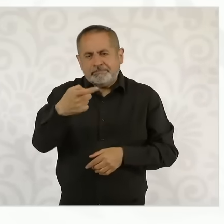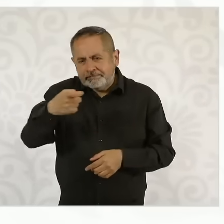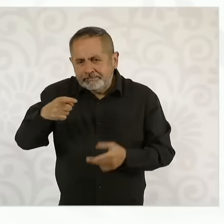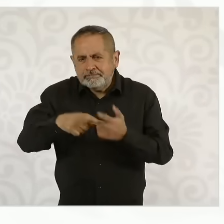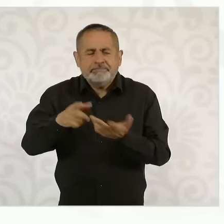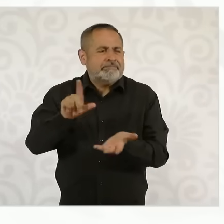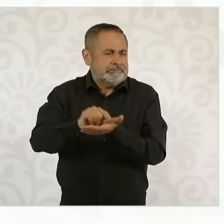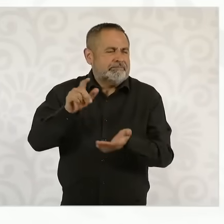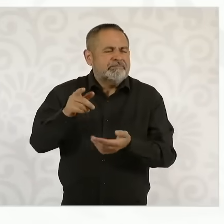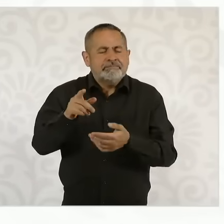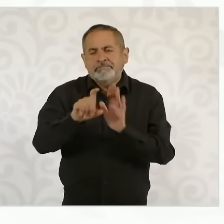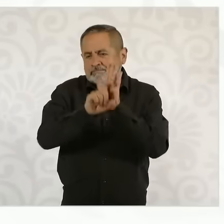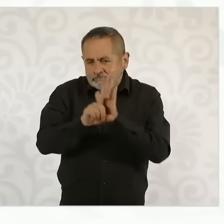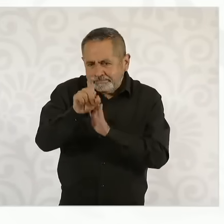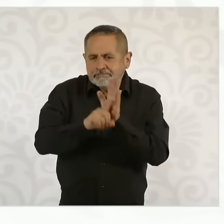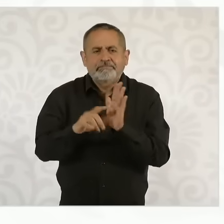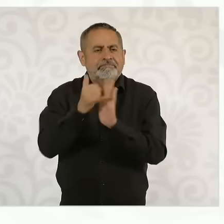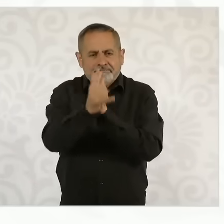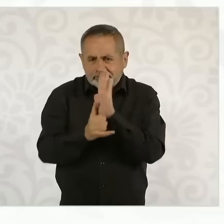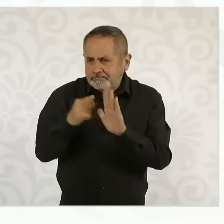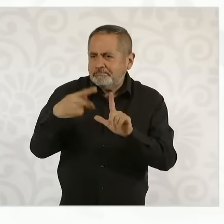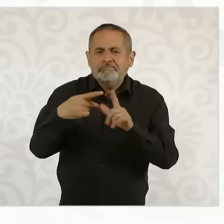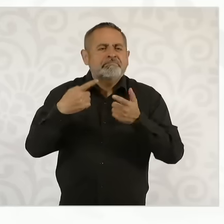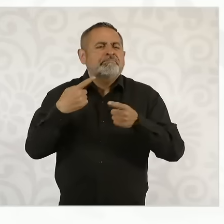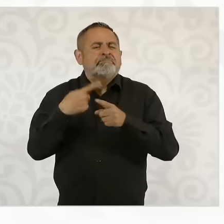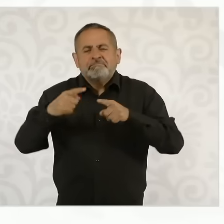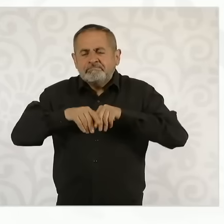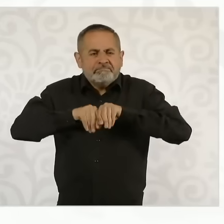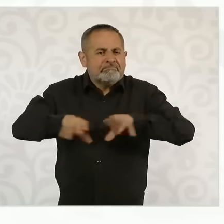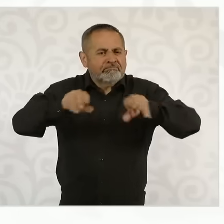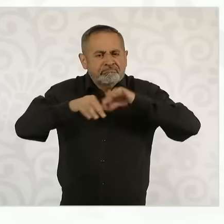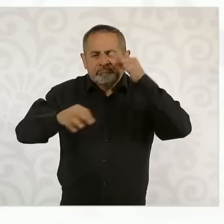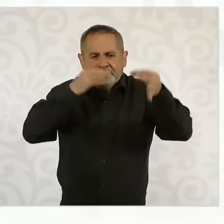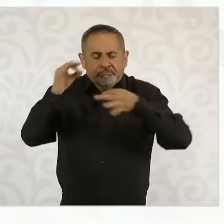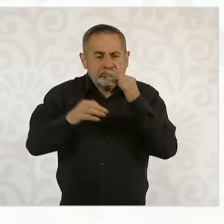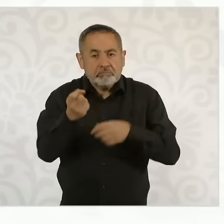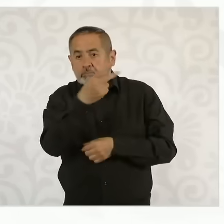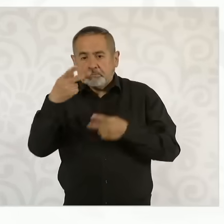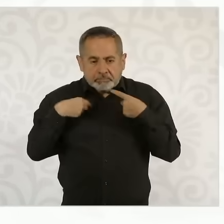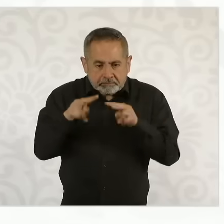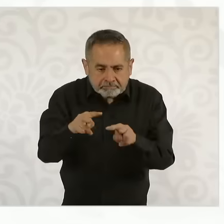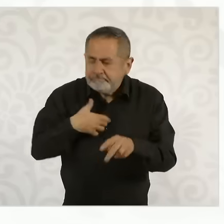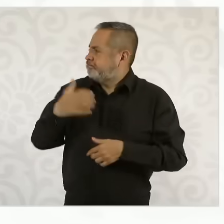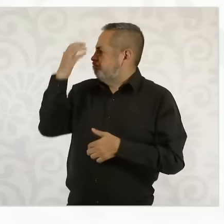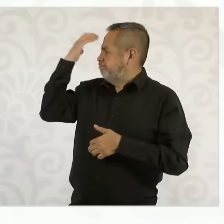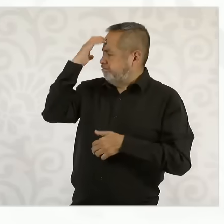y YouTube y con muy buenas expresiones por parte de las personas que conocen nuestro aeropuerto.